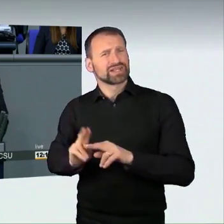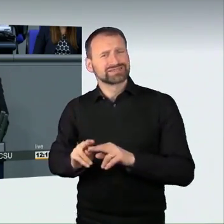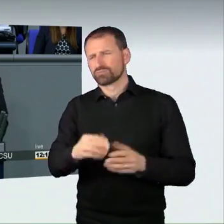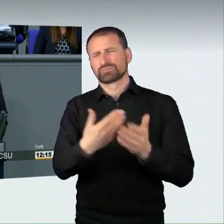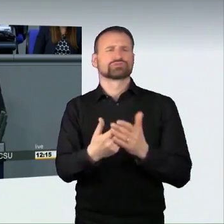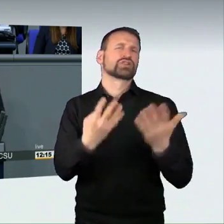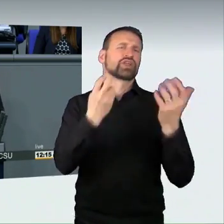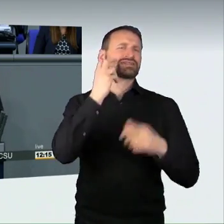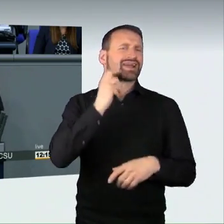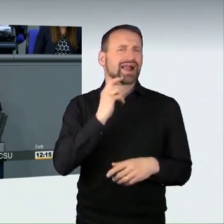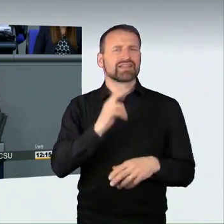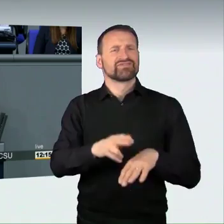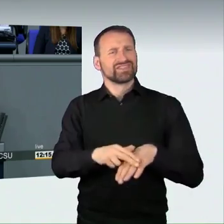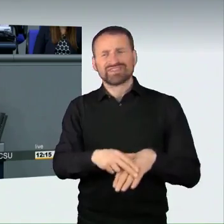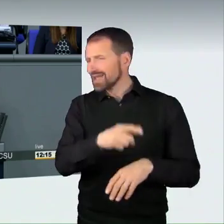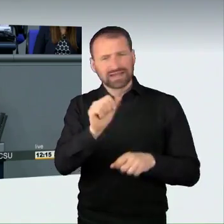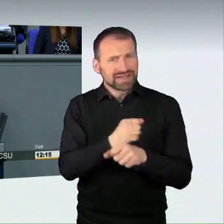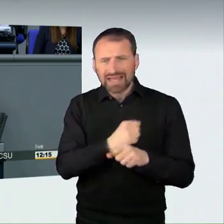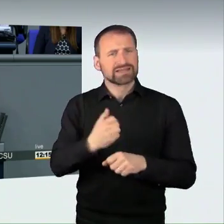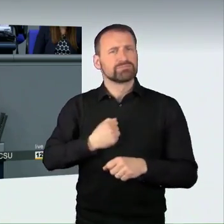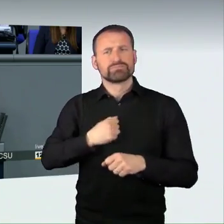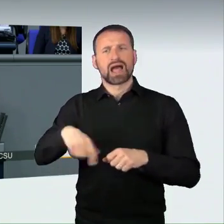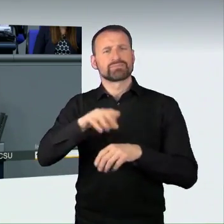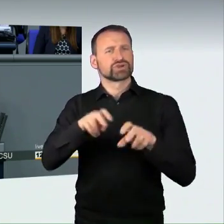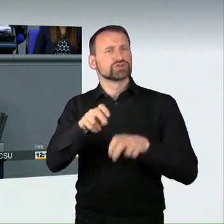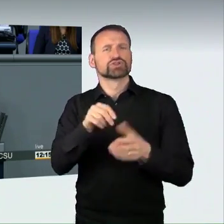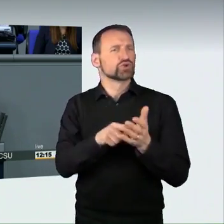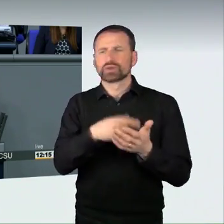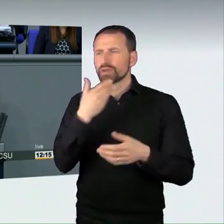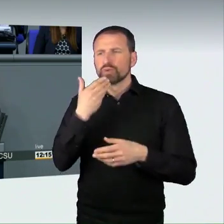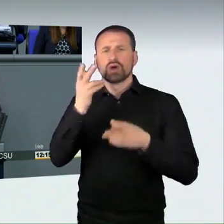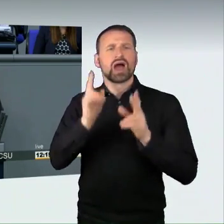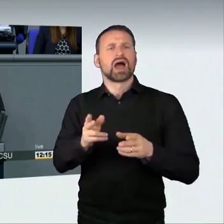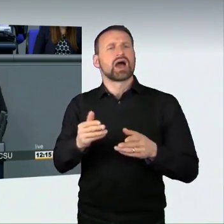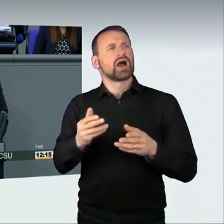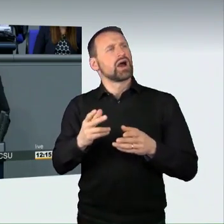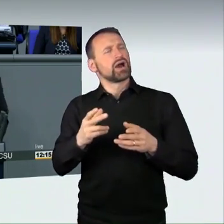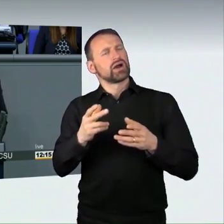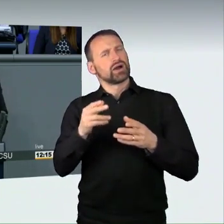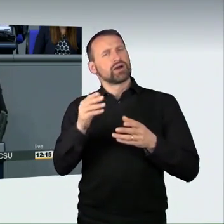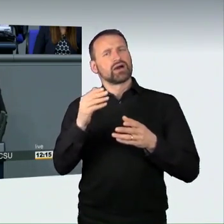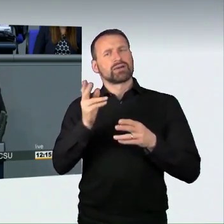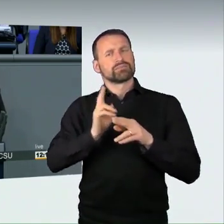weil es nicht altersgerecht umgebaut ist, und nicht mehr in ihre Wohnung kommt, weil sie vielleicht Probleme mit der Hüfte hat und es keinen Fahrstuhl gibt,